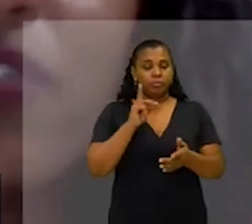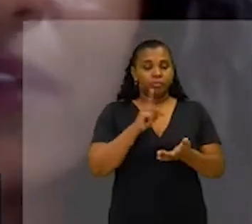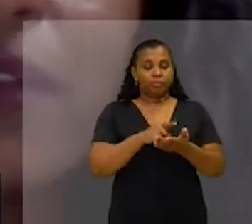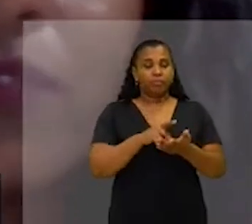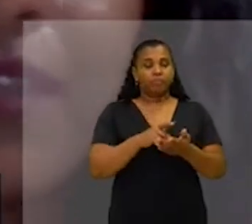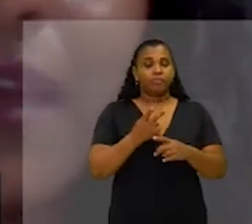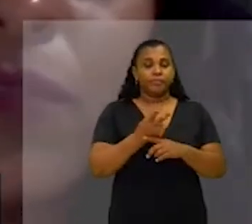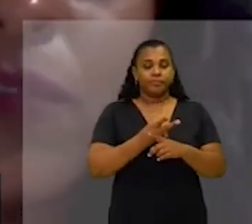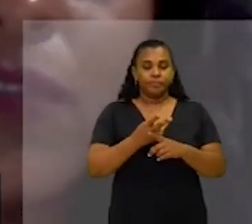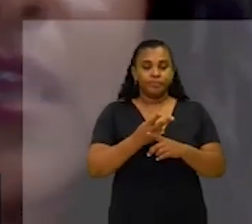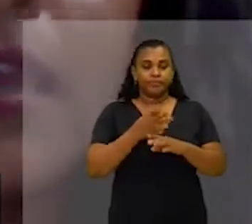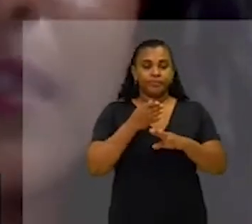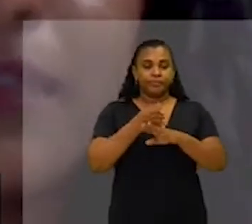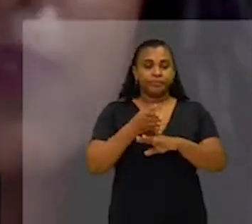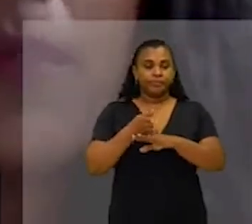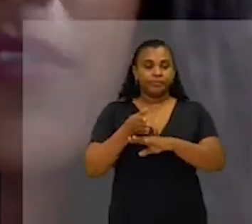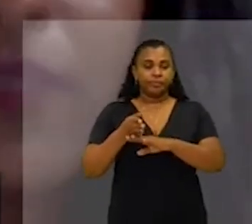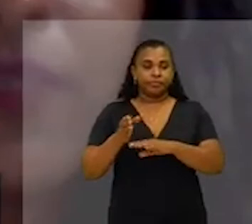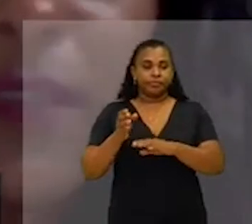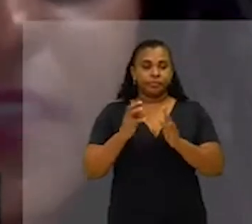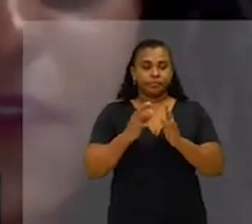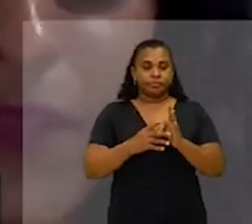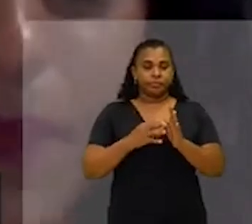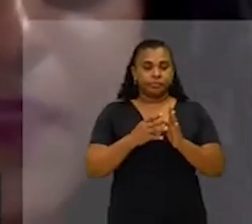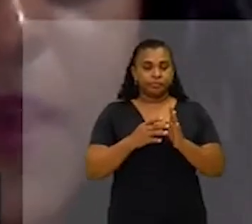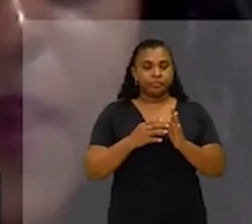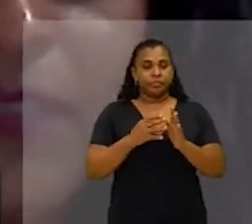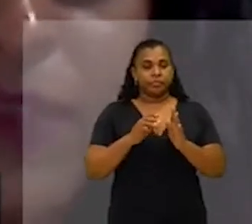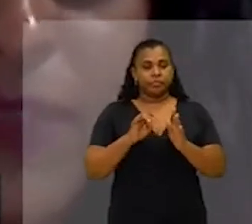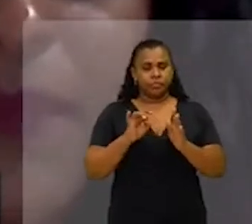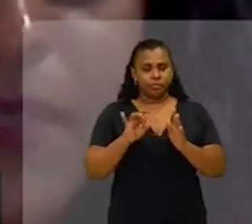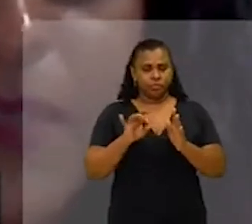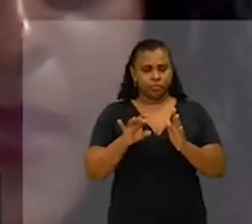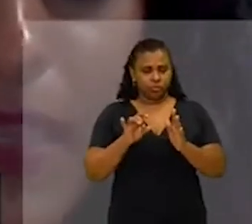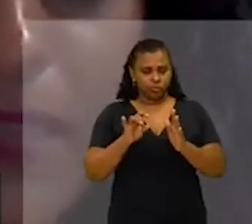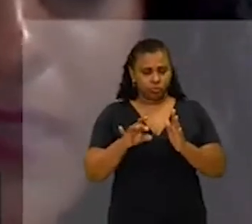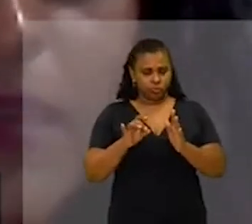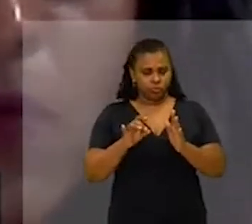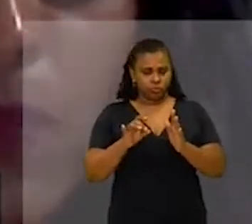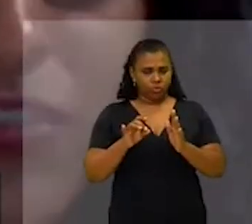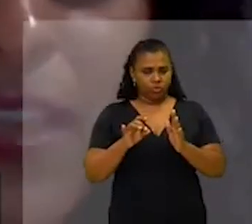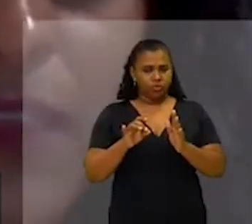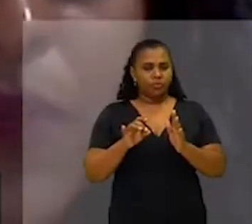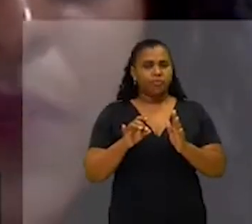acesso daqui atualizados né novamente o produto que é fundamental saber da Transparência como